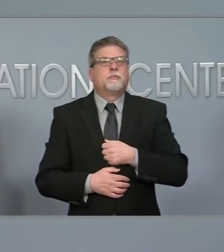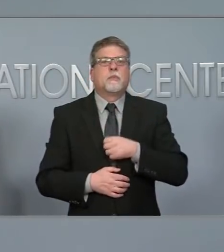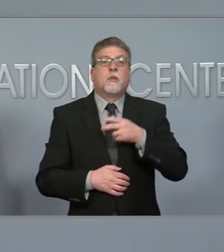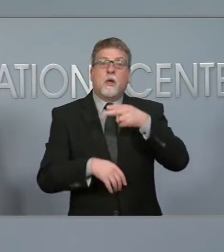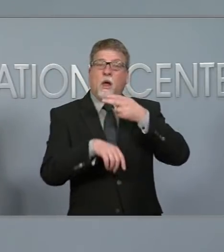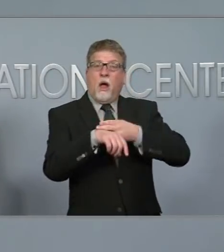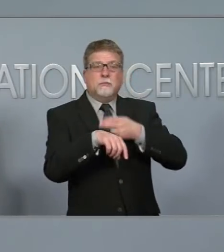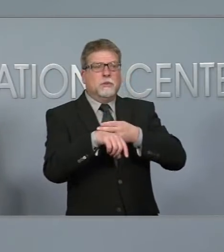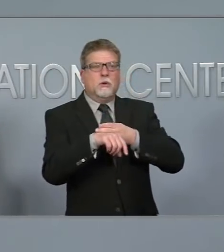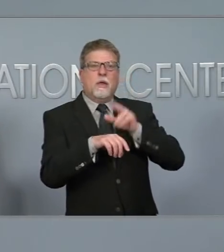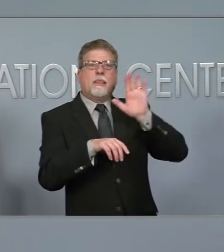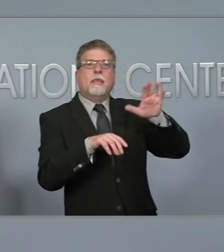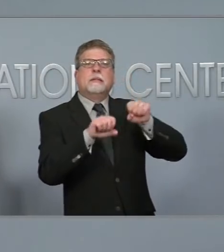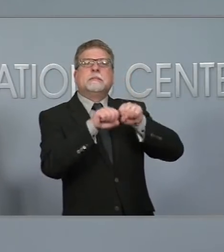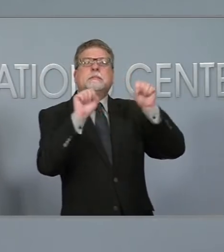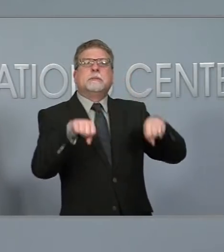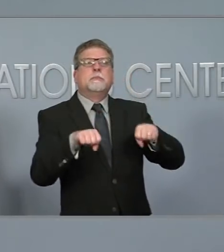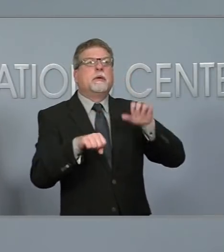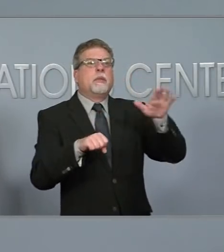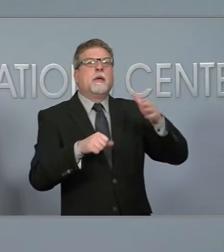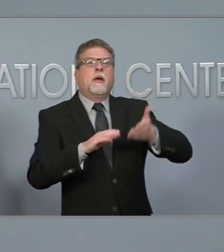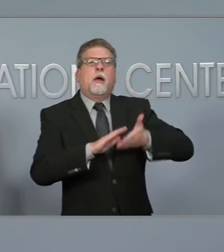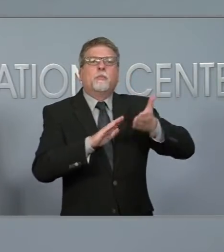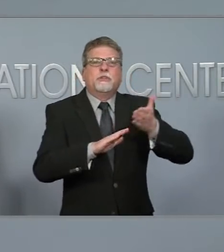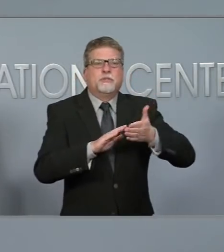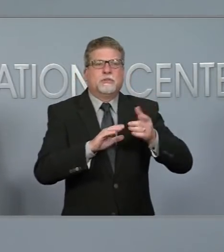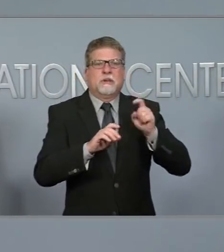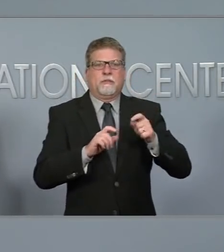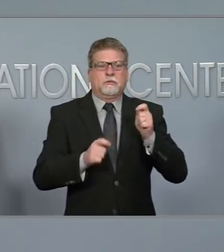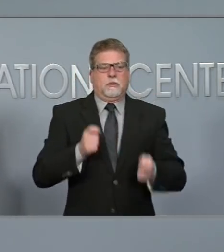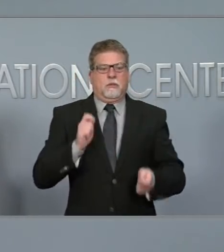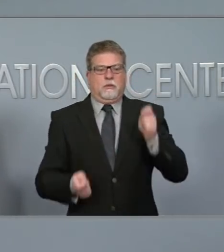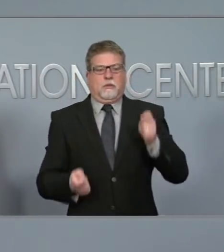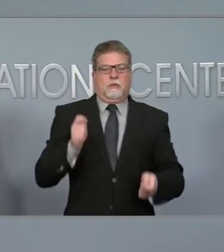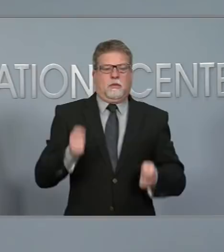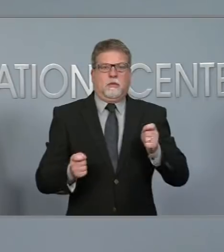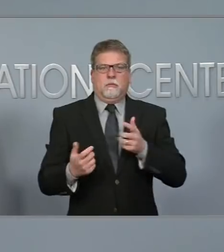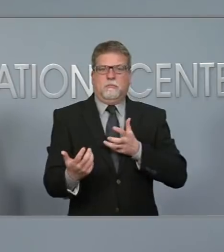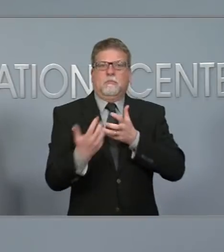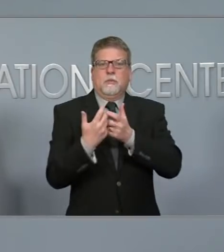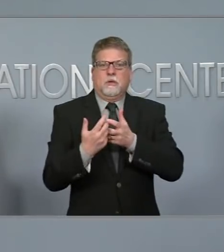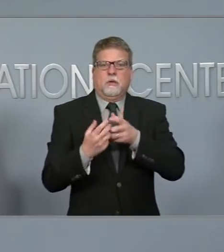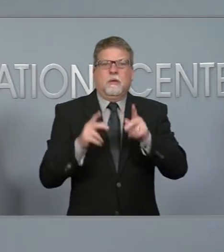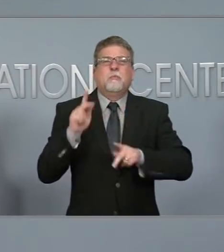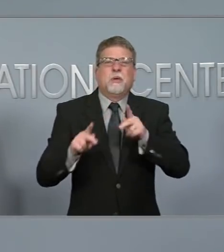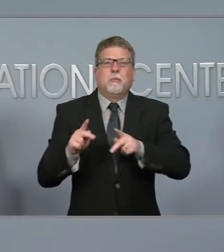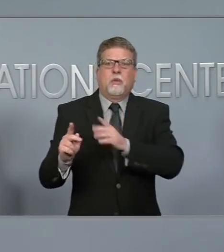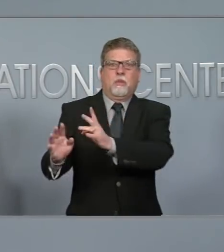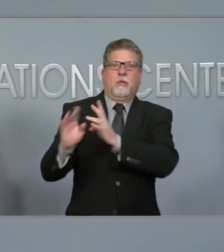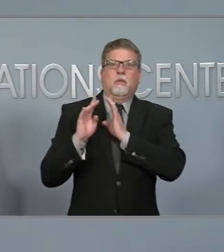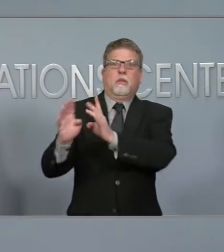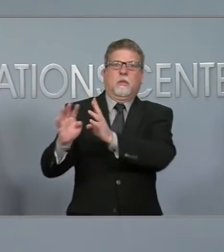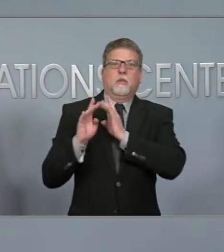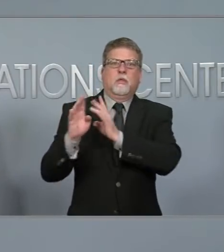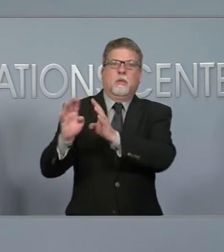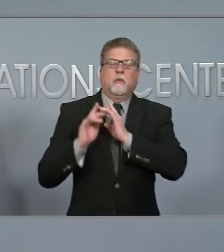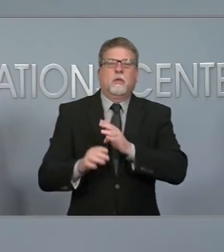Está hablando de lo que necesitan los hospitales. Respuesta sí. Bueno con esta